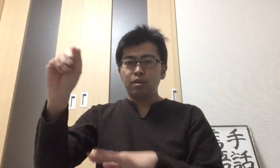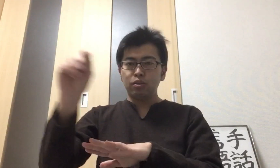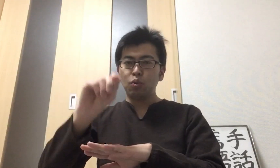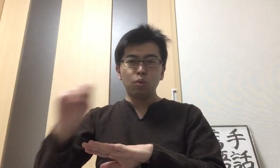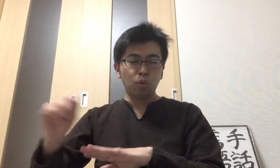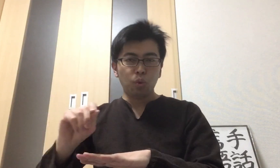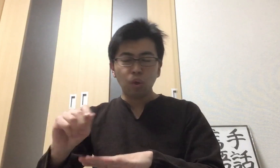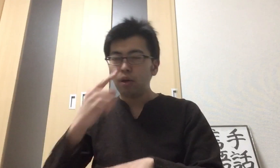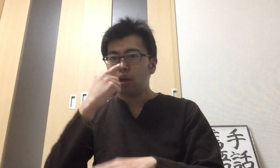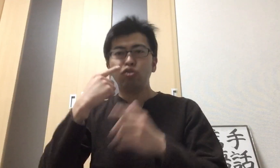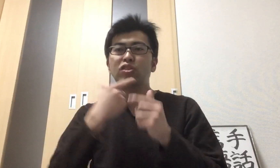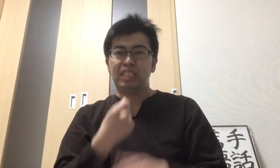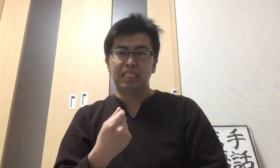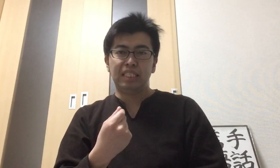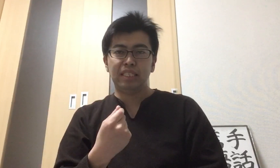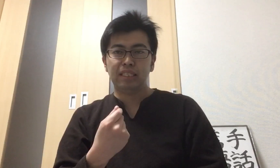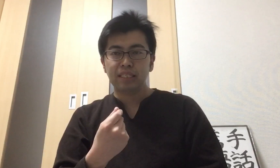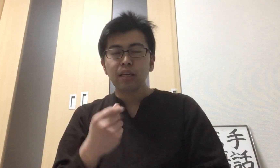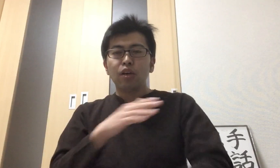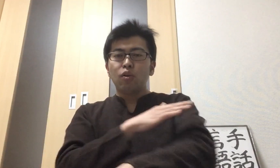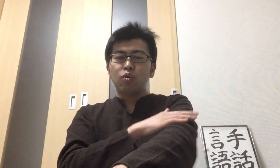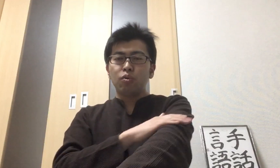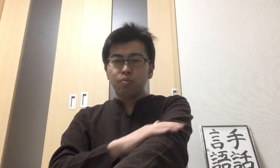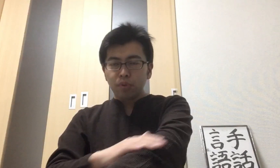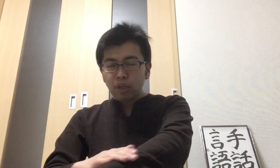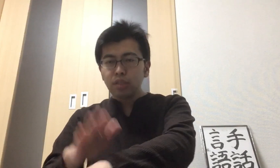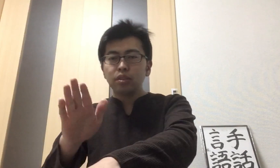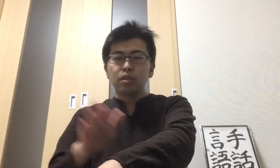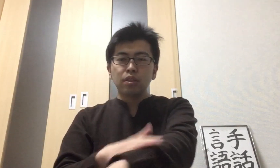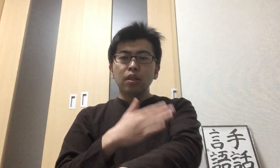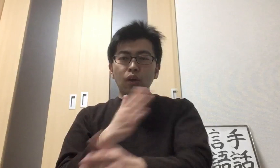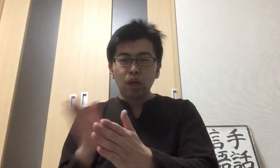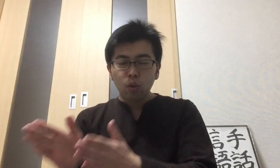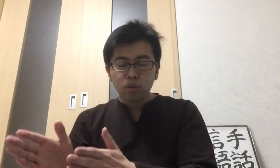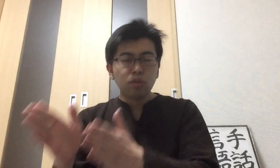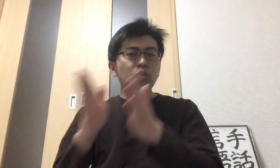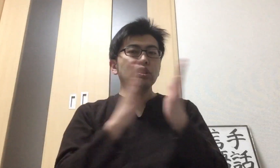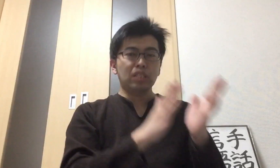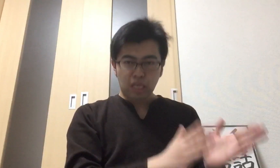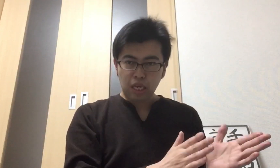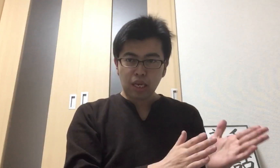上手か下手かはともかく、私は書道が好きです